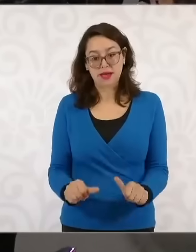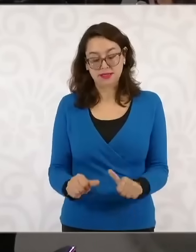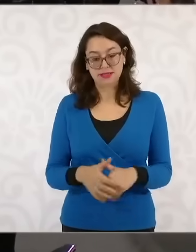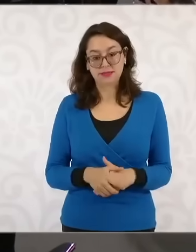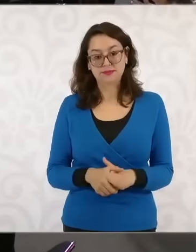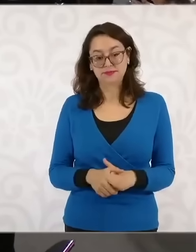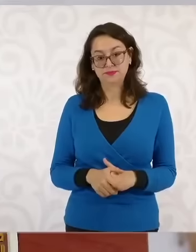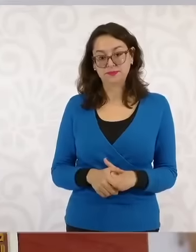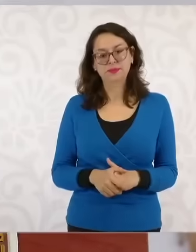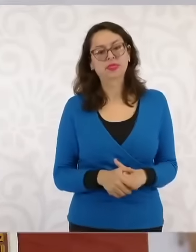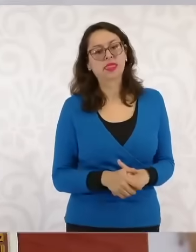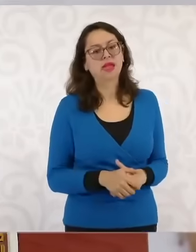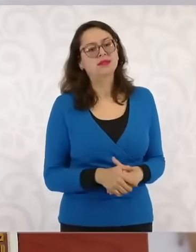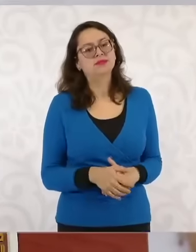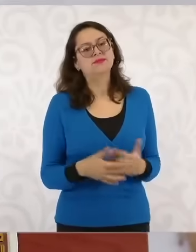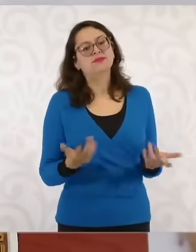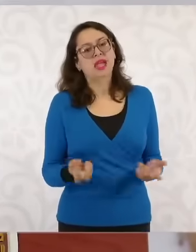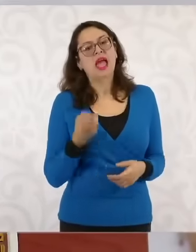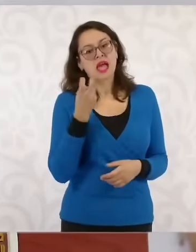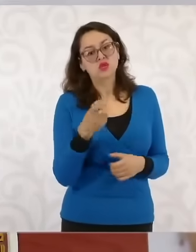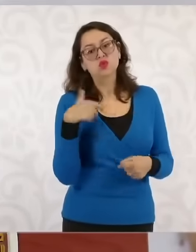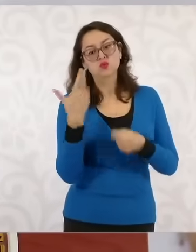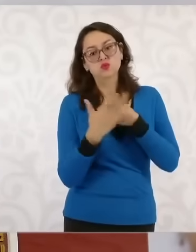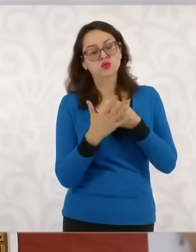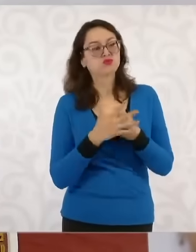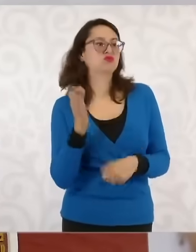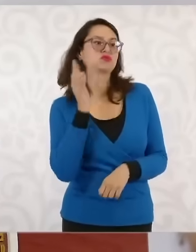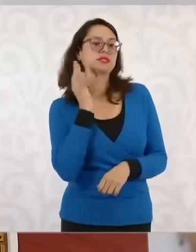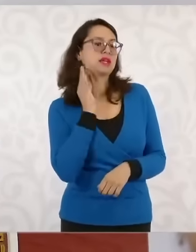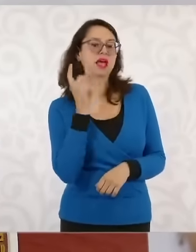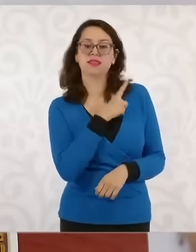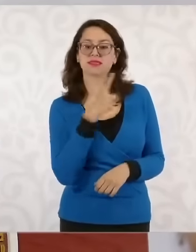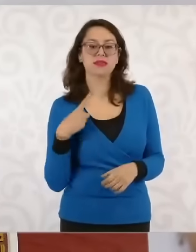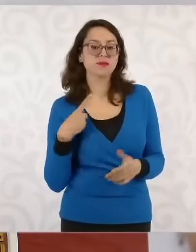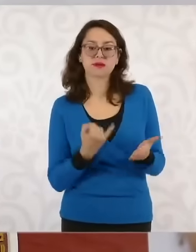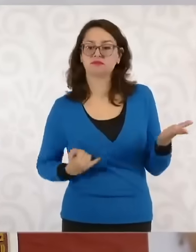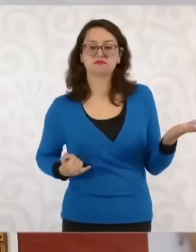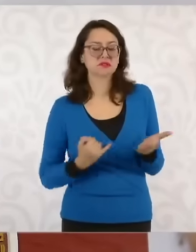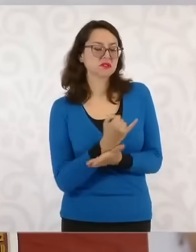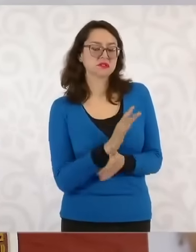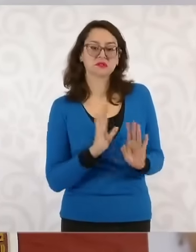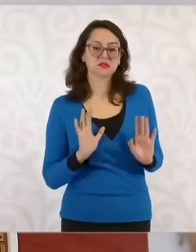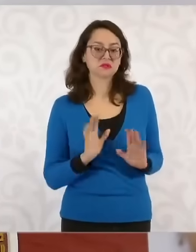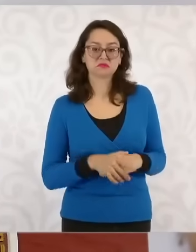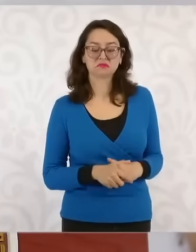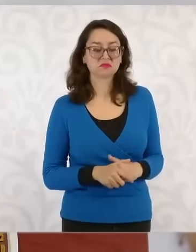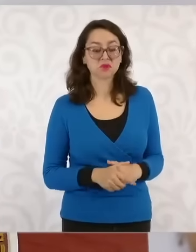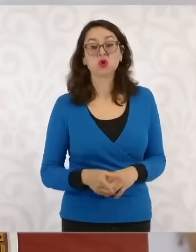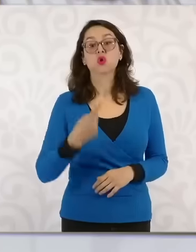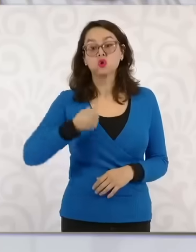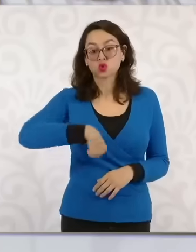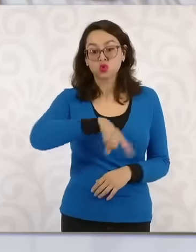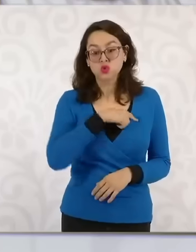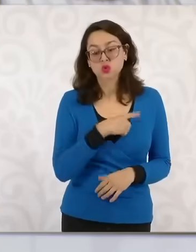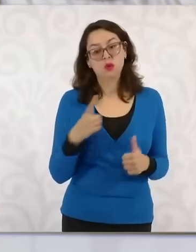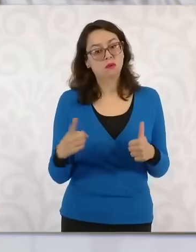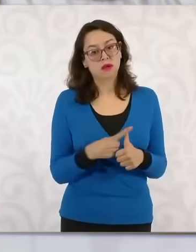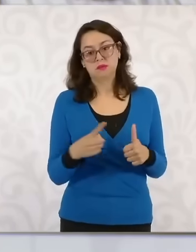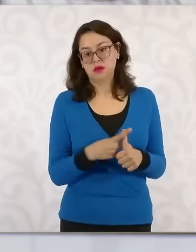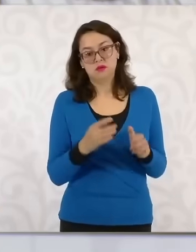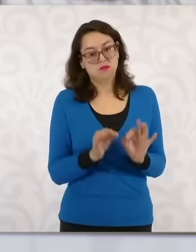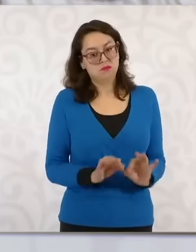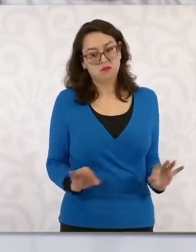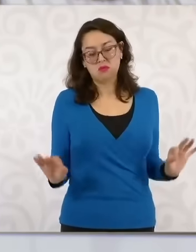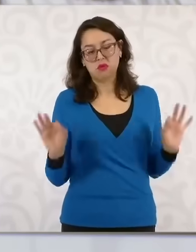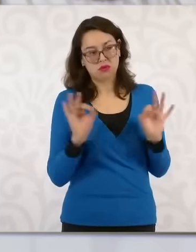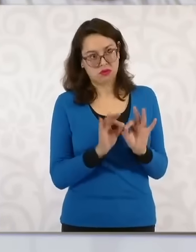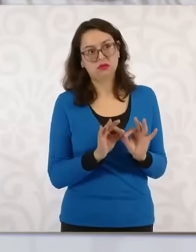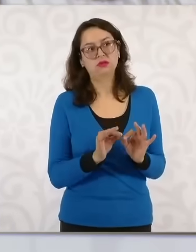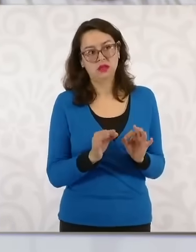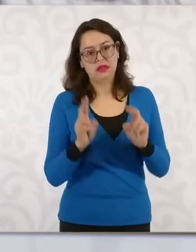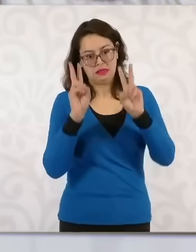a la fiscal. Evidentemente nosotros eh consideramos temas prioritarios y y nos